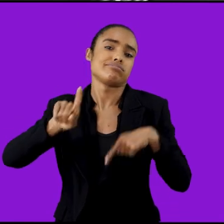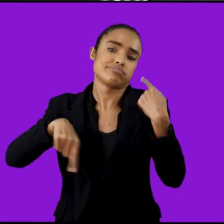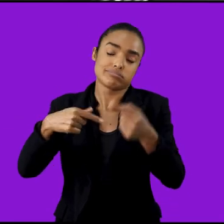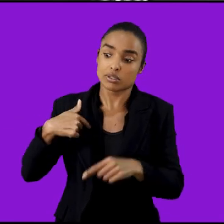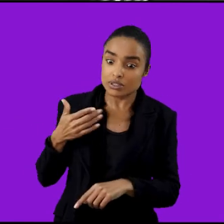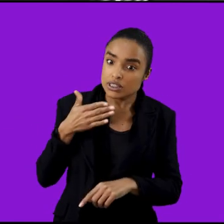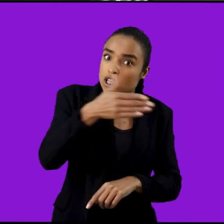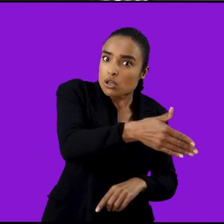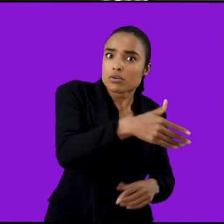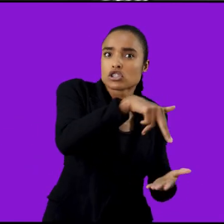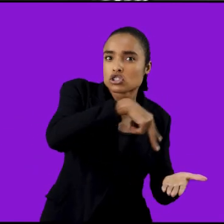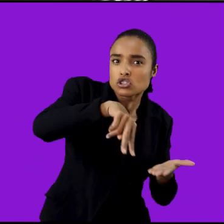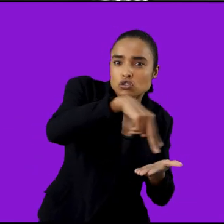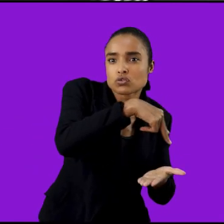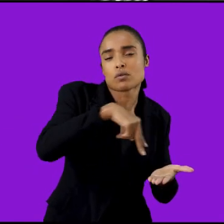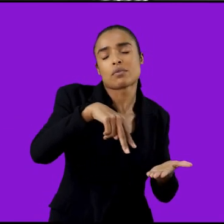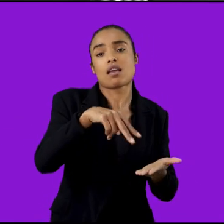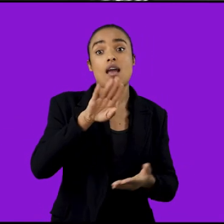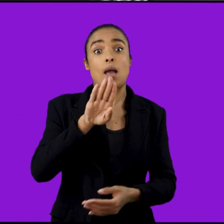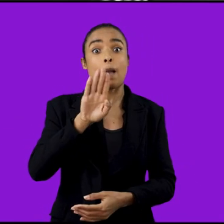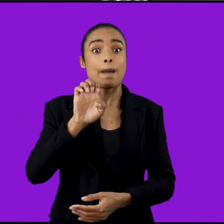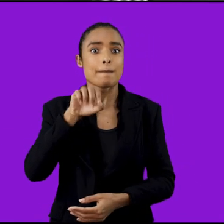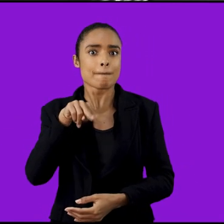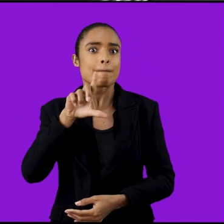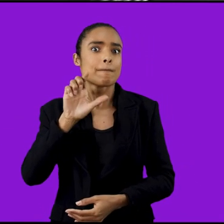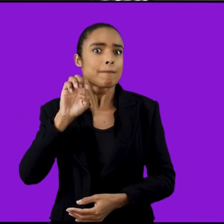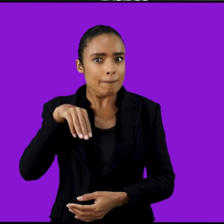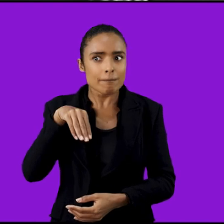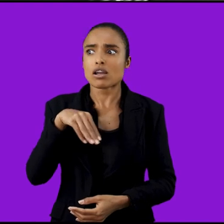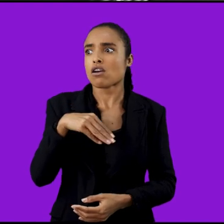nas audições de música. Quando eu comecei a frequentar o Blein Blei, que eu falei: “Mas